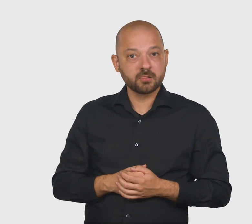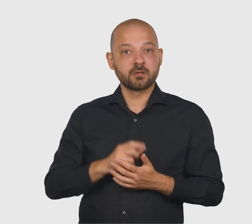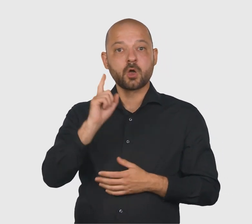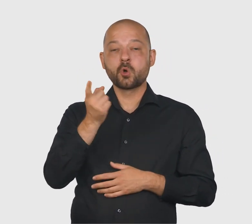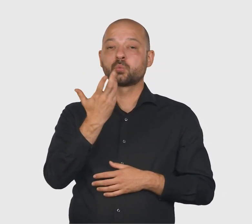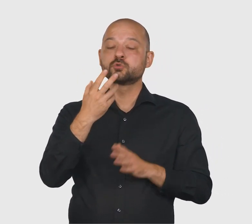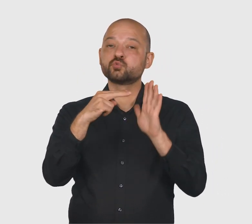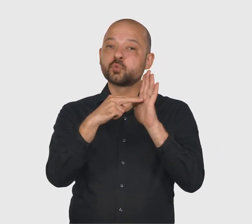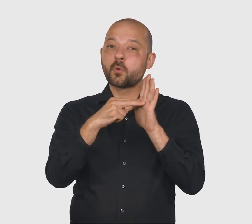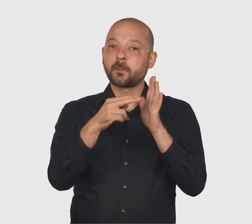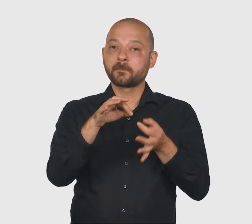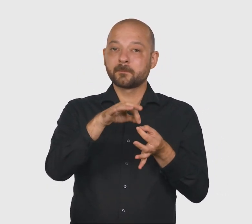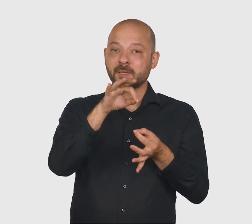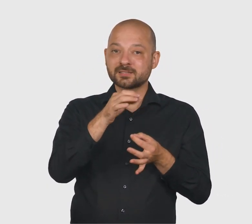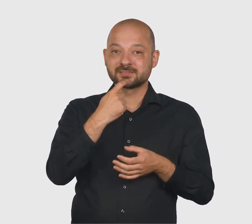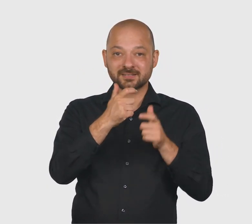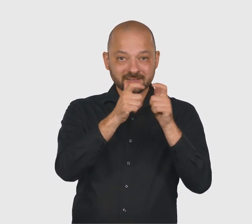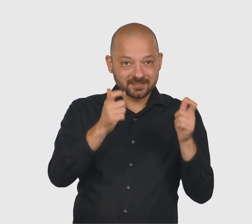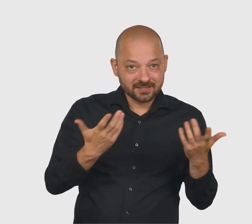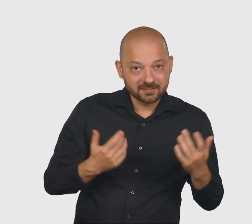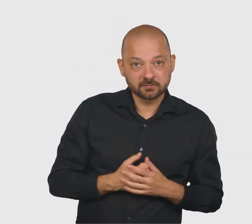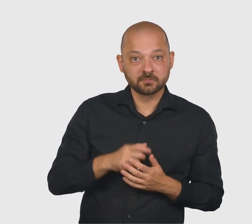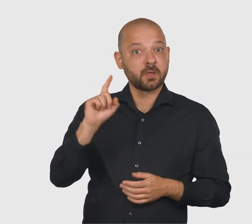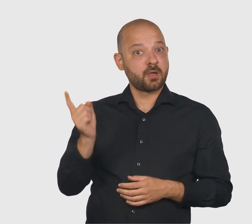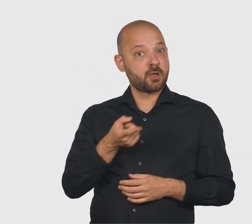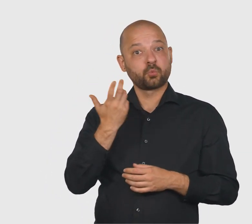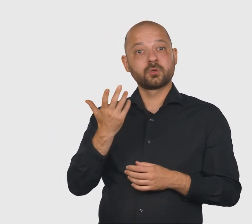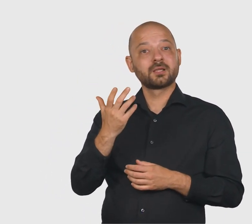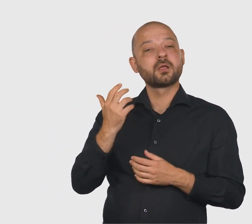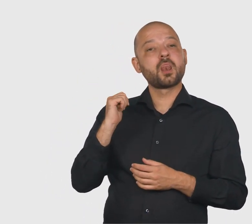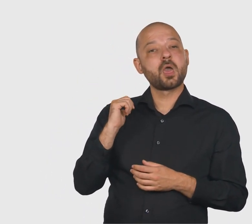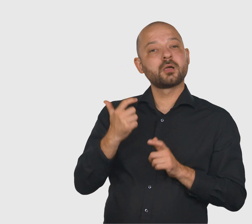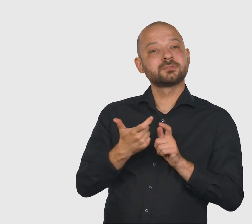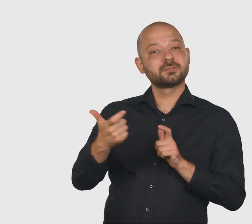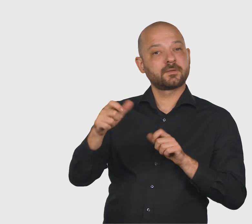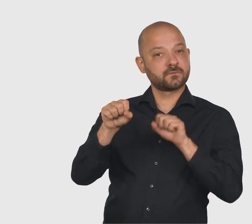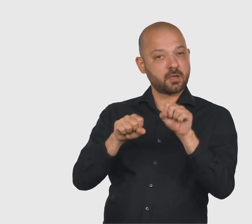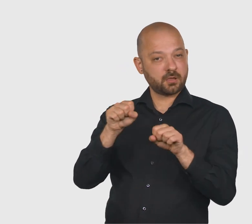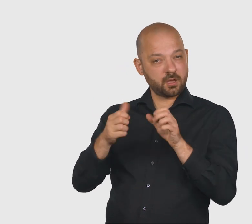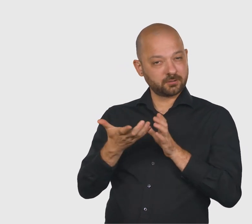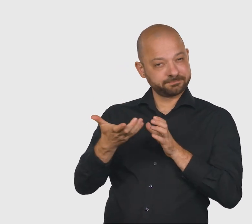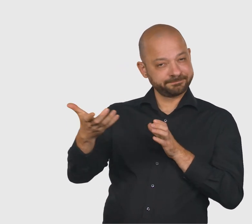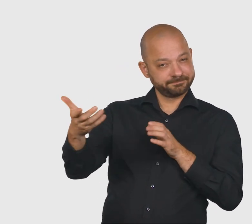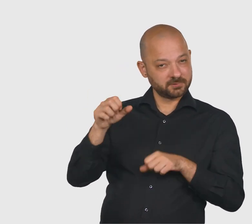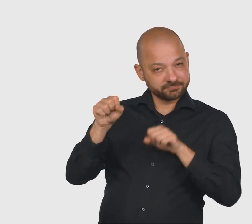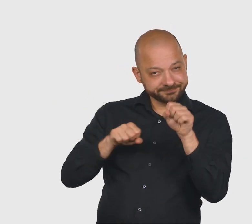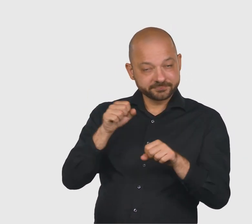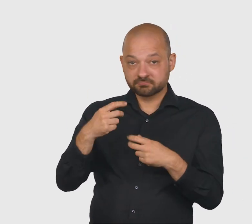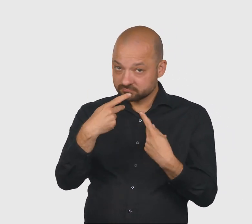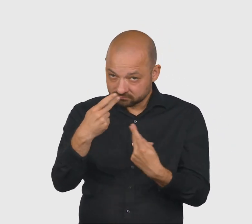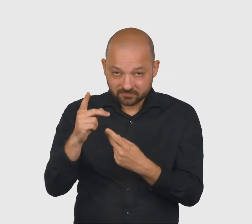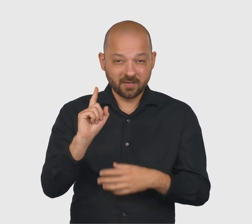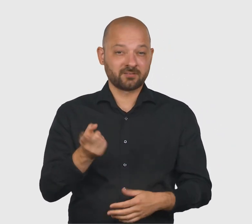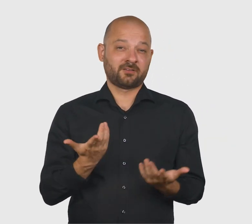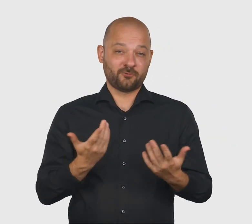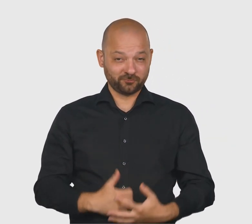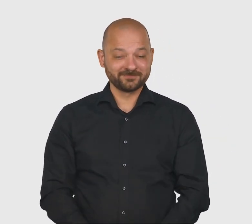Strommessgeräte und sogar Lastenfahrräder.